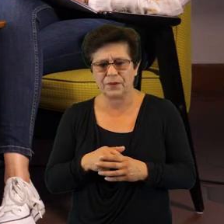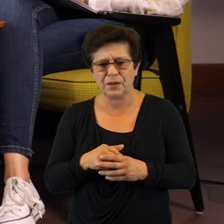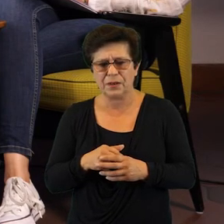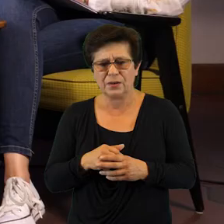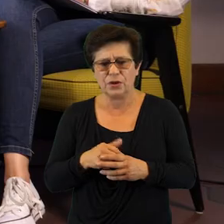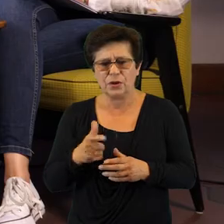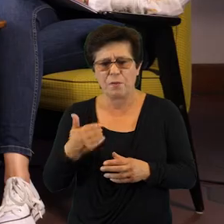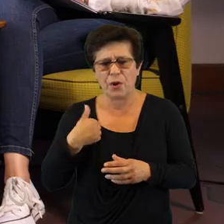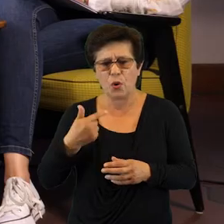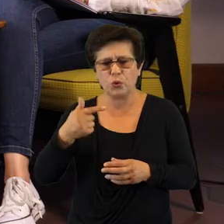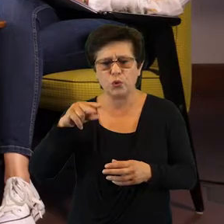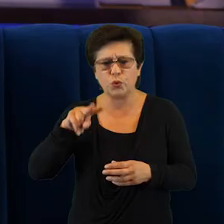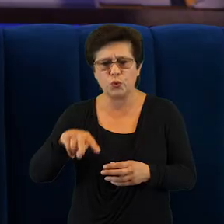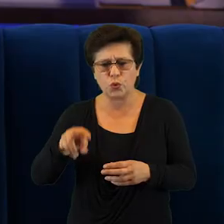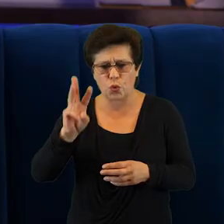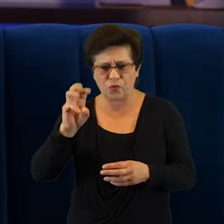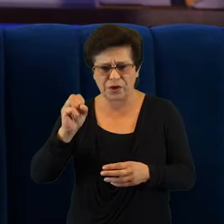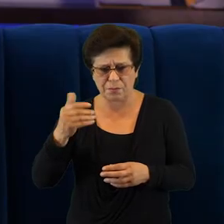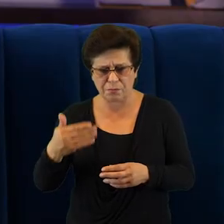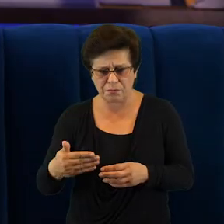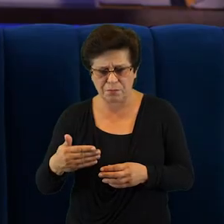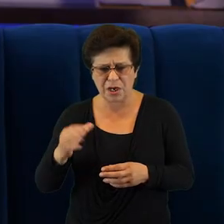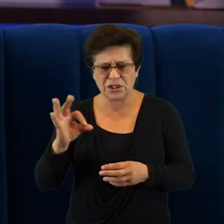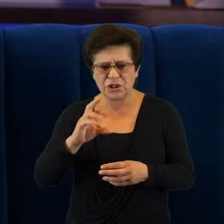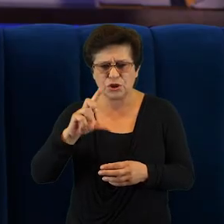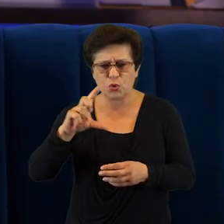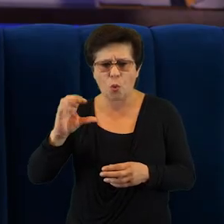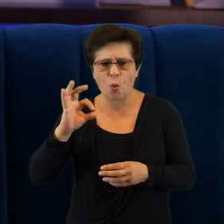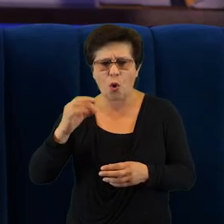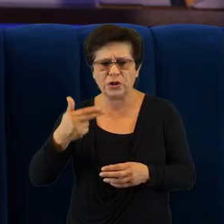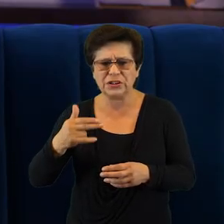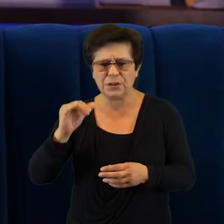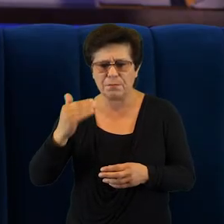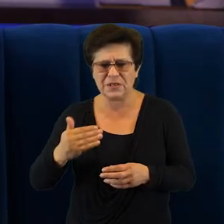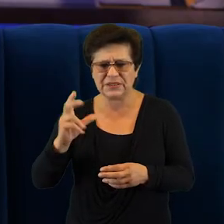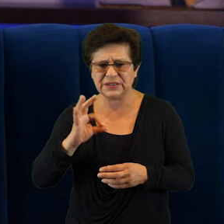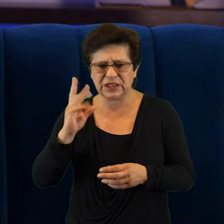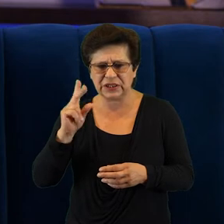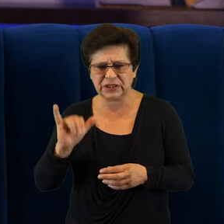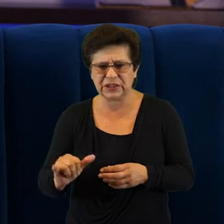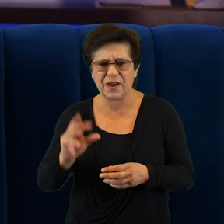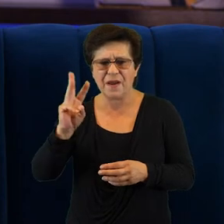To był Tuwim i Słonimski pochodzenia żydowskiego. To był Wierzyński, który się nazywał Wirstlein,